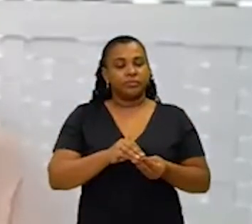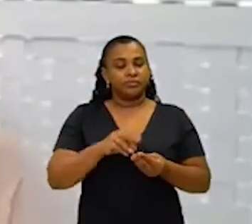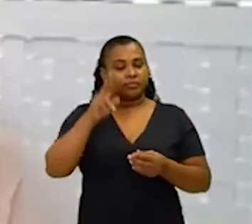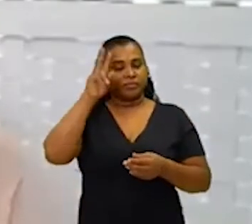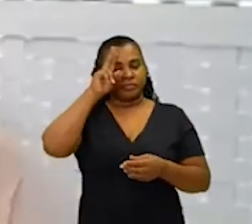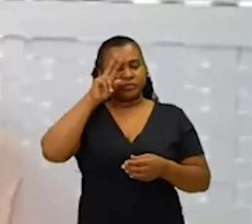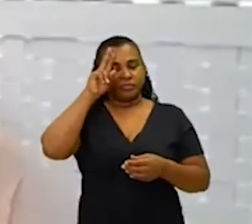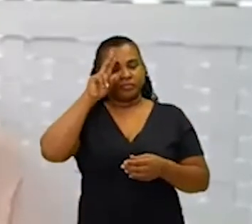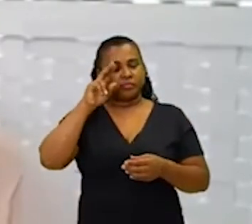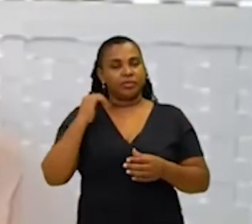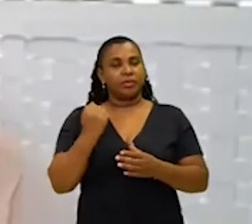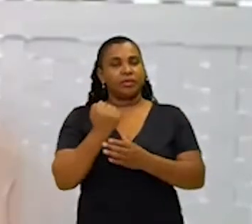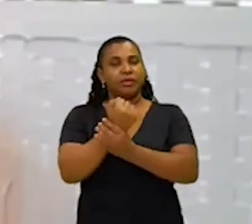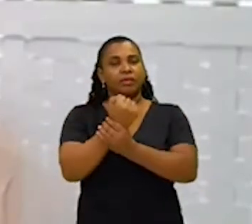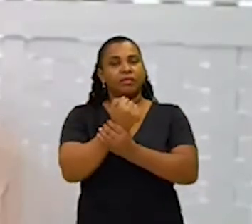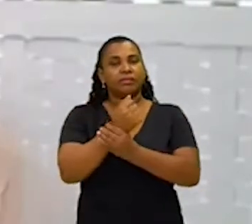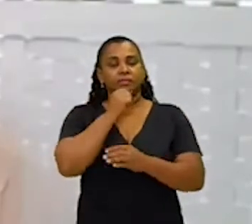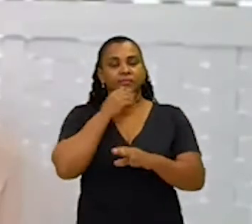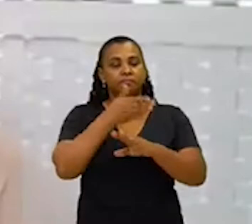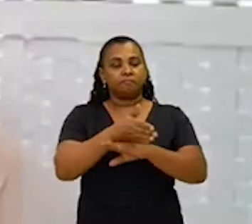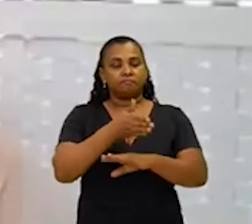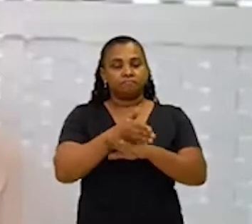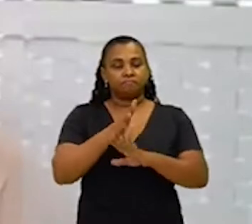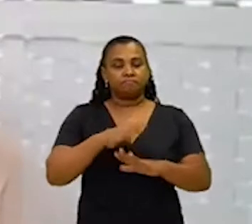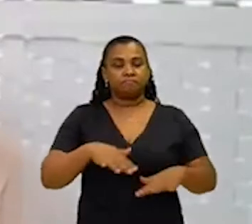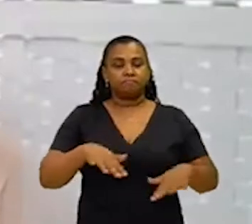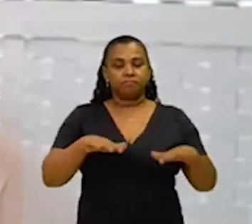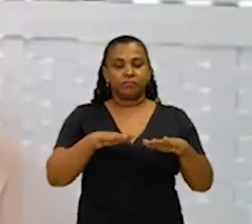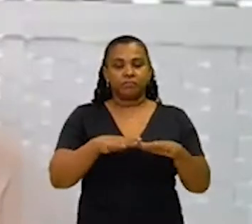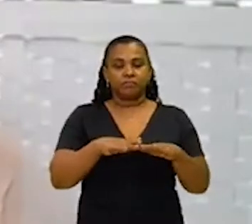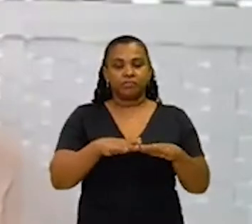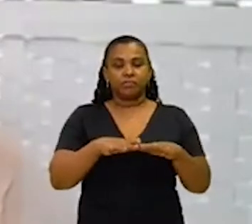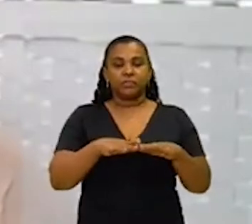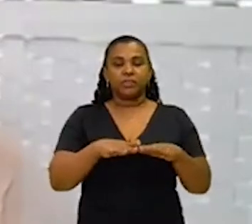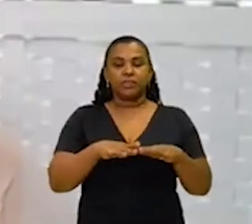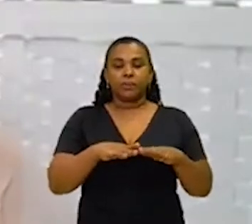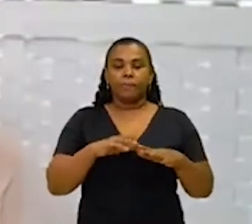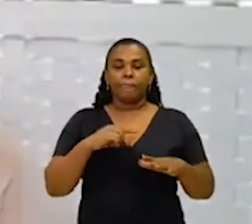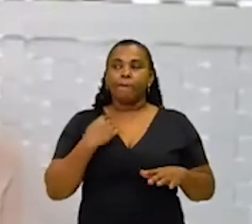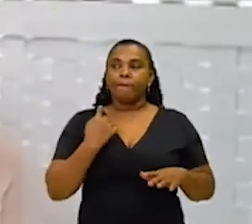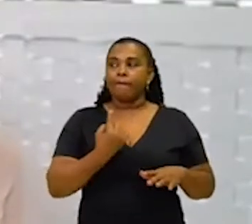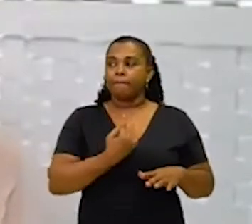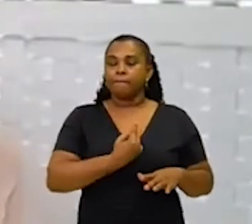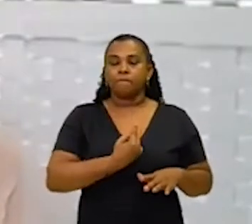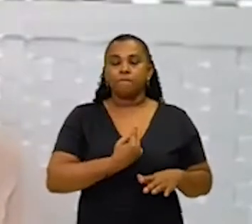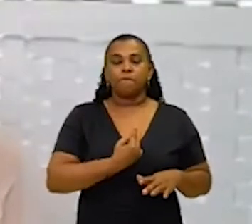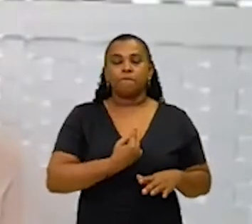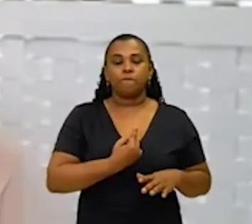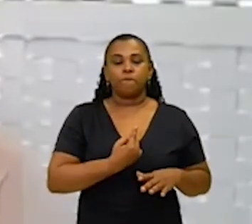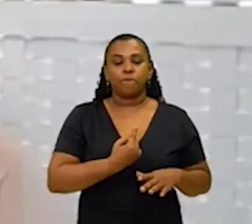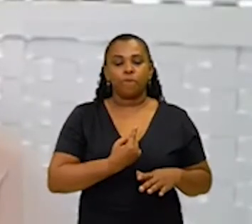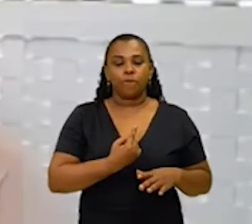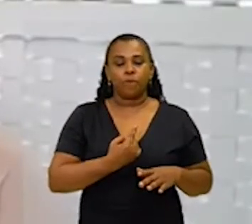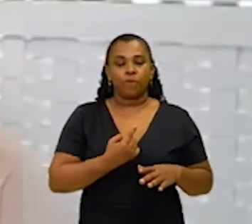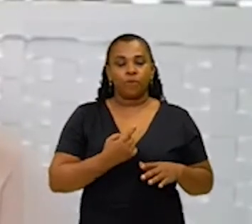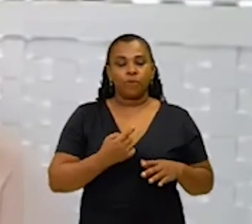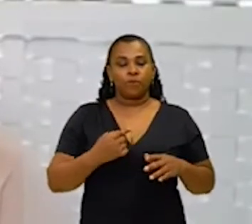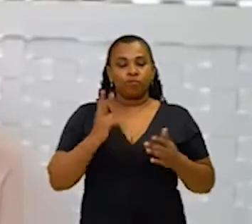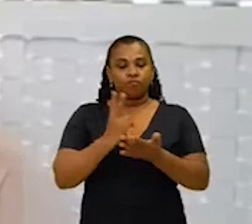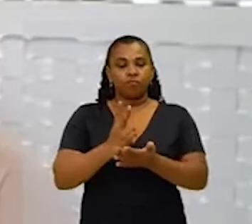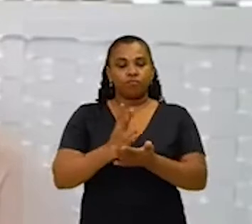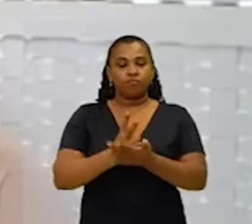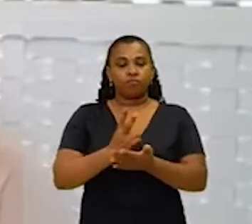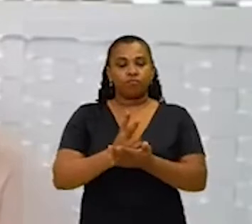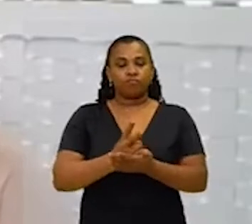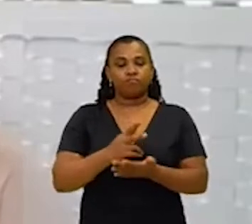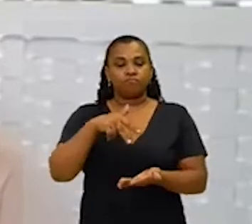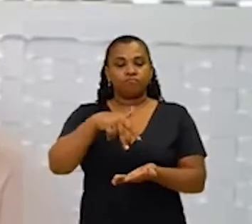é ele tem a cidadania nós vemos um estado de permanente permanece inerte e como lema o sujeito